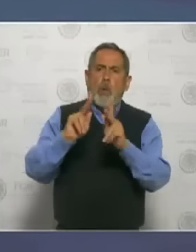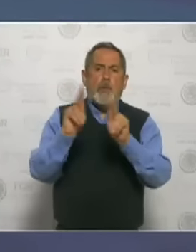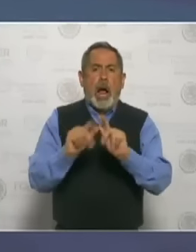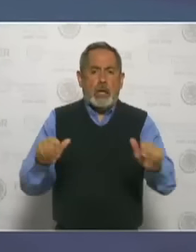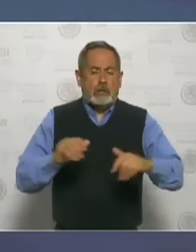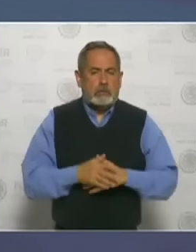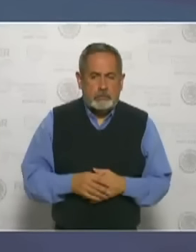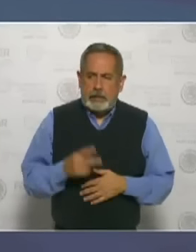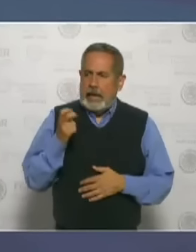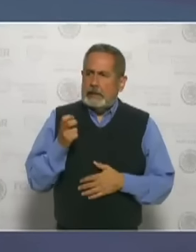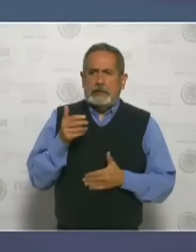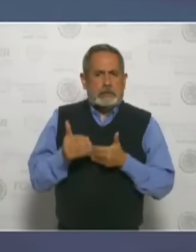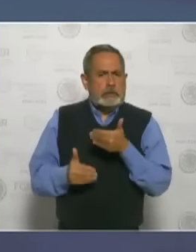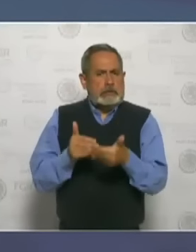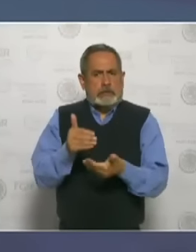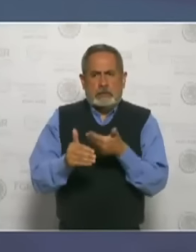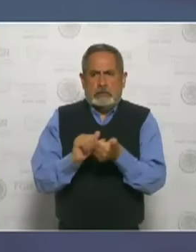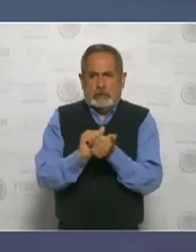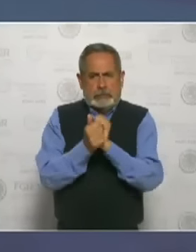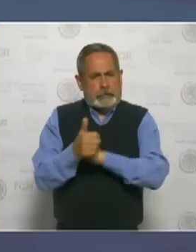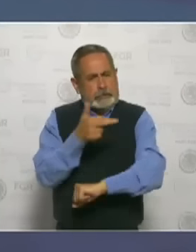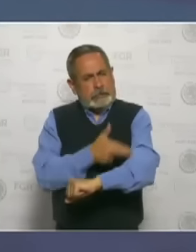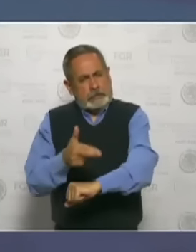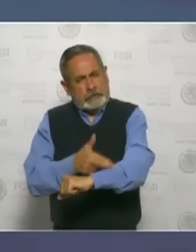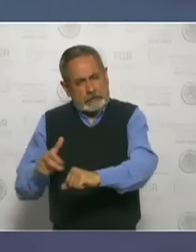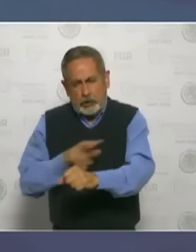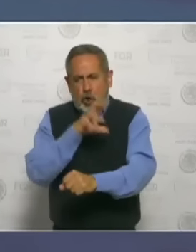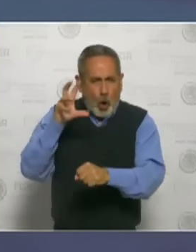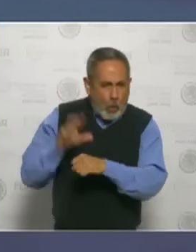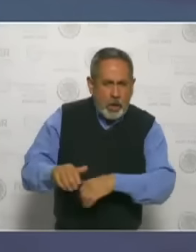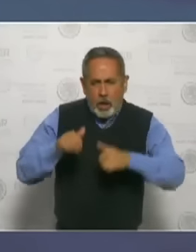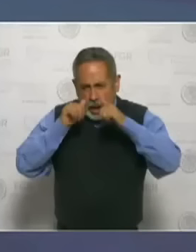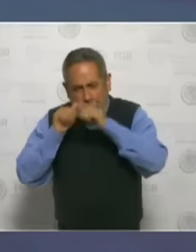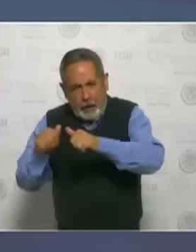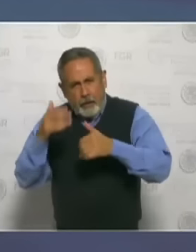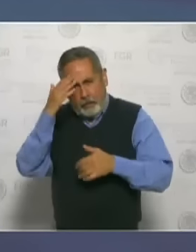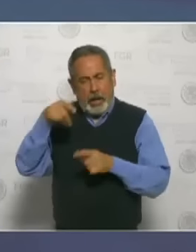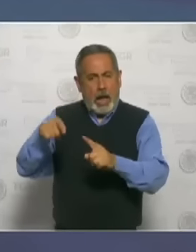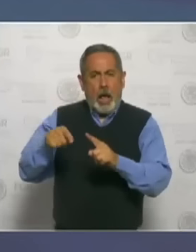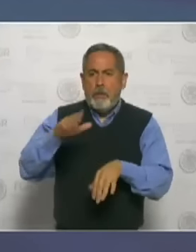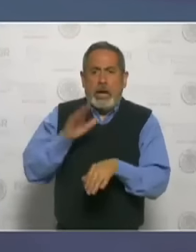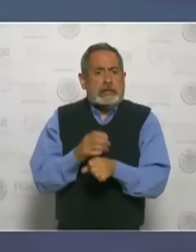Estamos avanzando en la derivación oportuna de casos desde etapas tempranas,